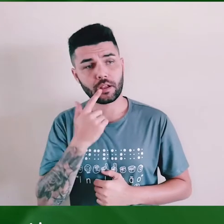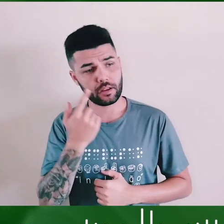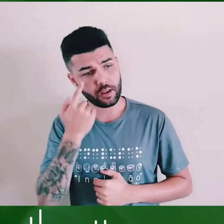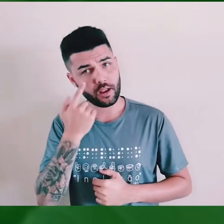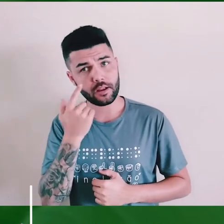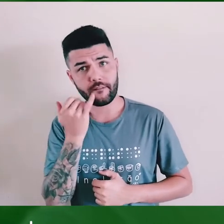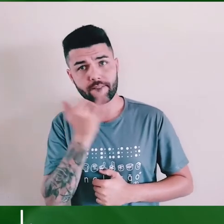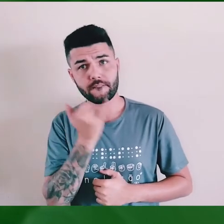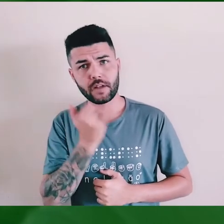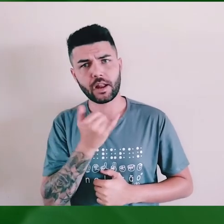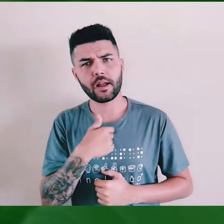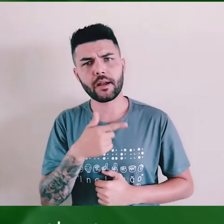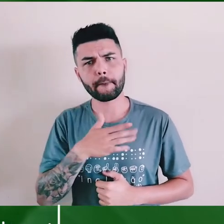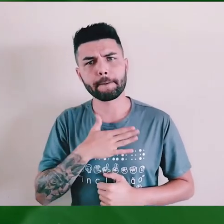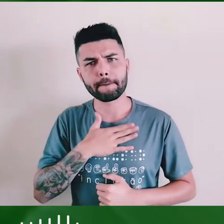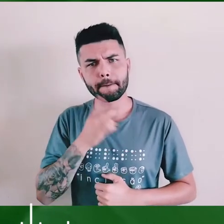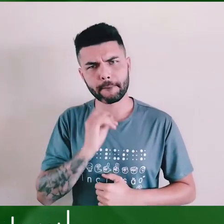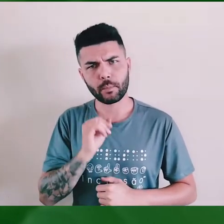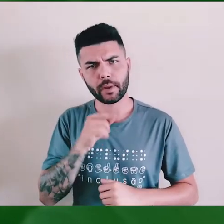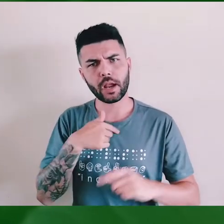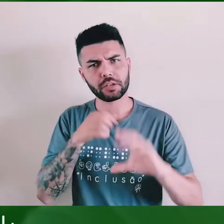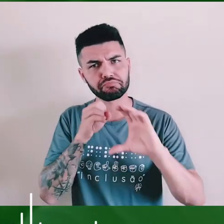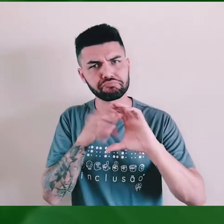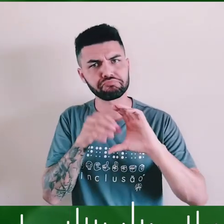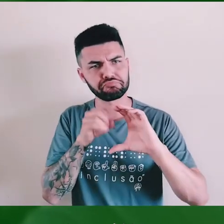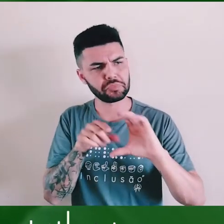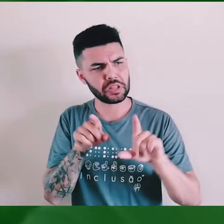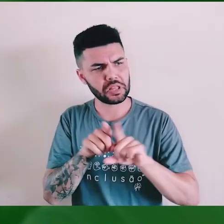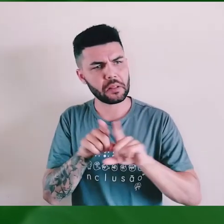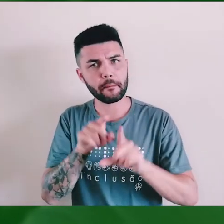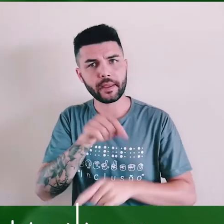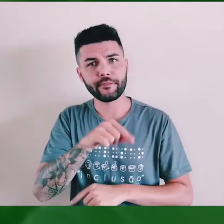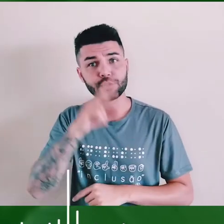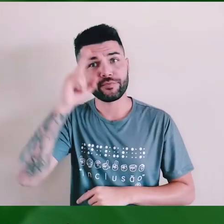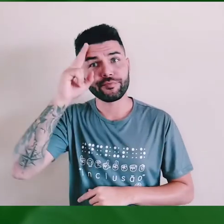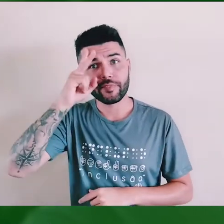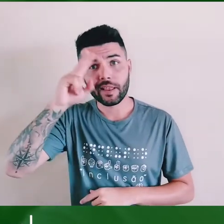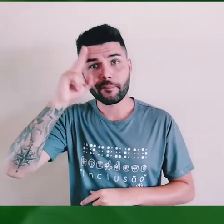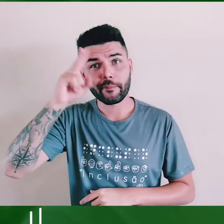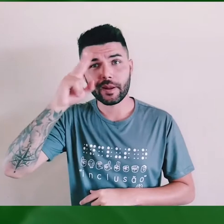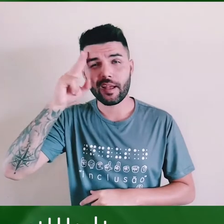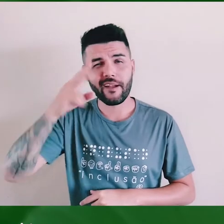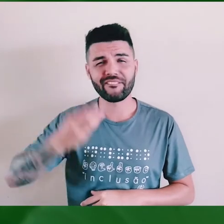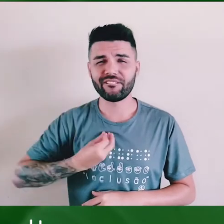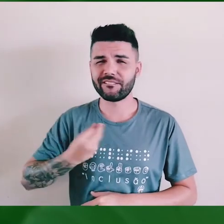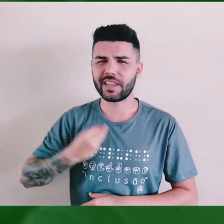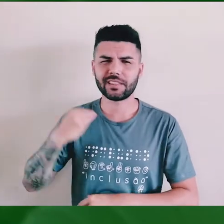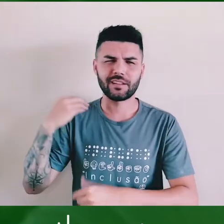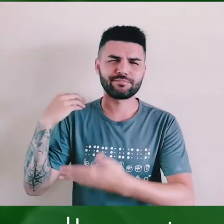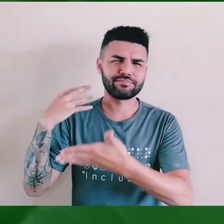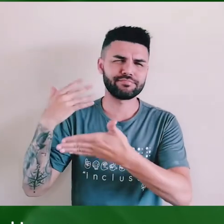meu pai foi da Globo também e vão te lembrar isso a vida toda. Se acostuma, pois tudo que